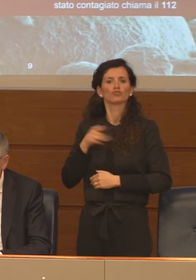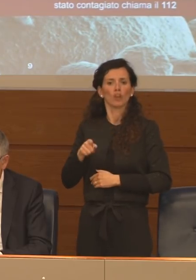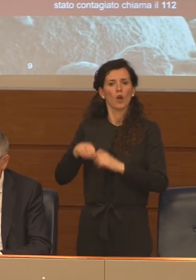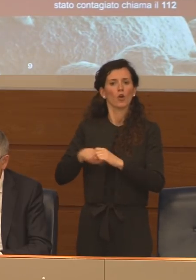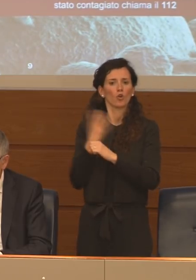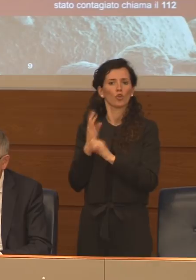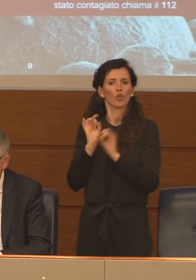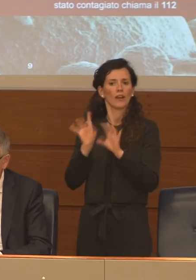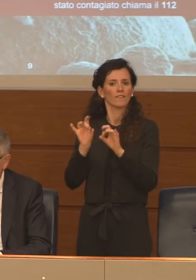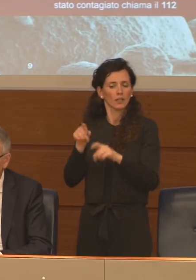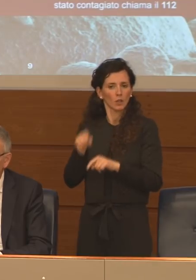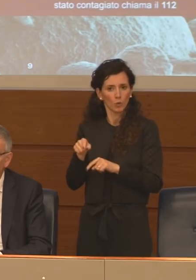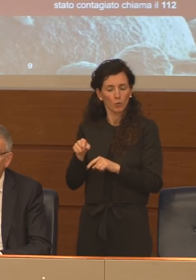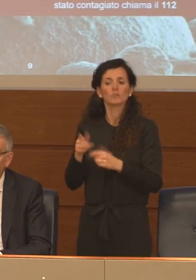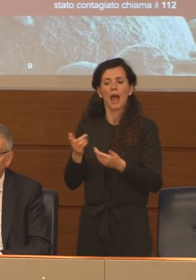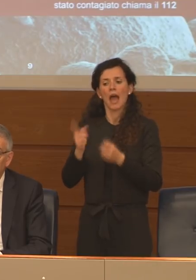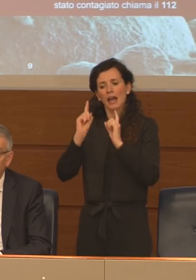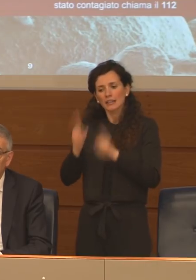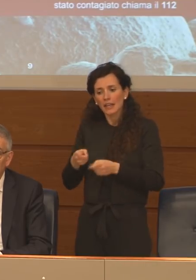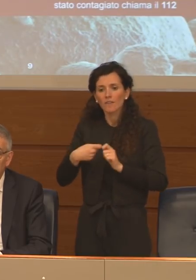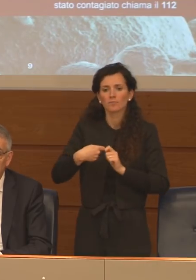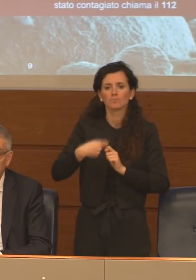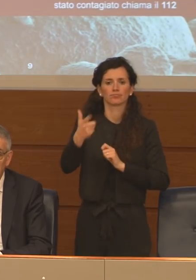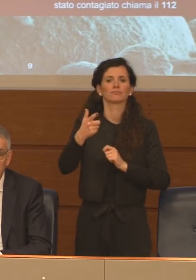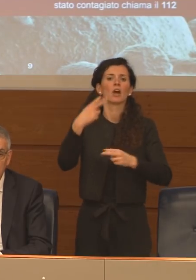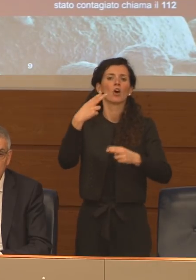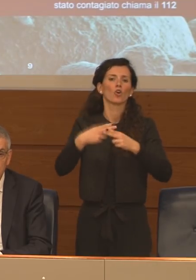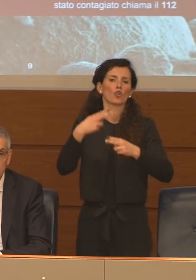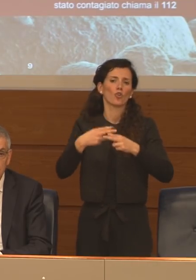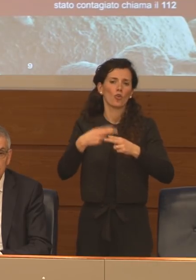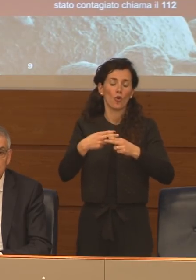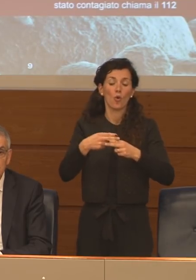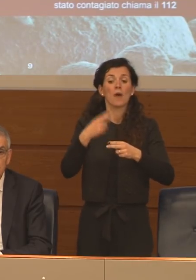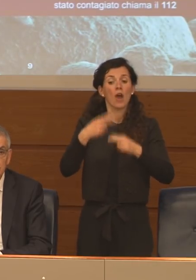devono partire, arrivare a Roma, devono essere processati